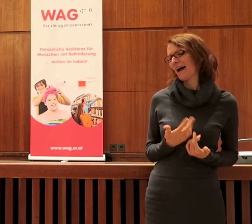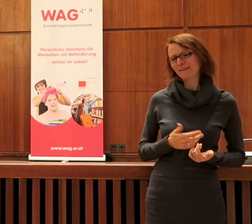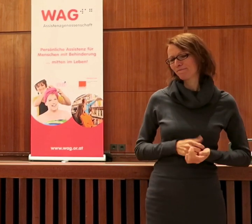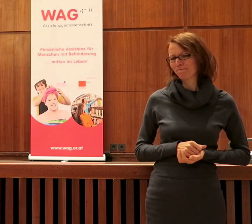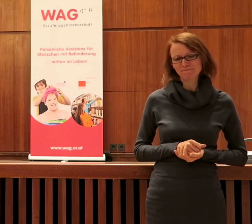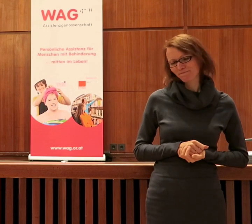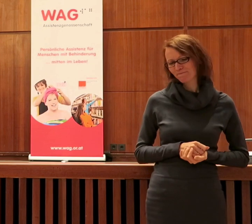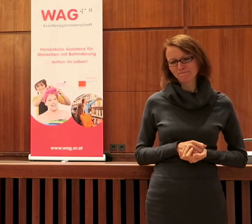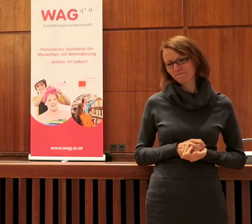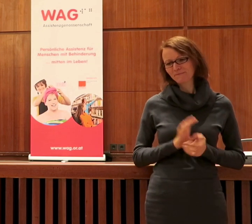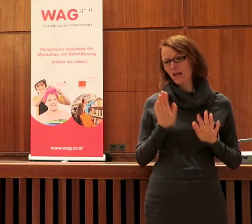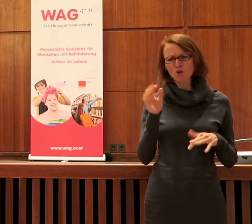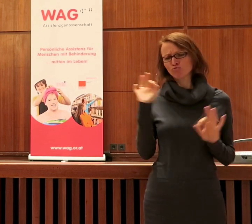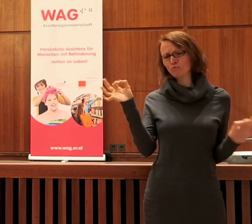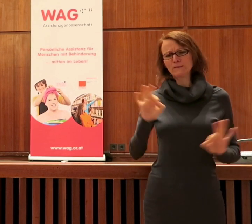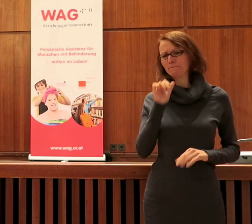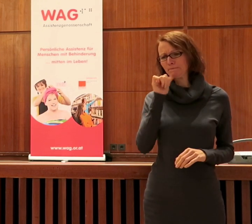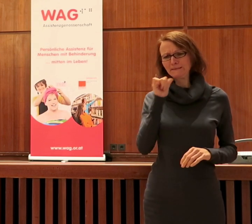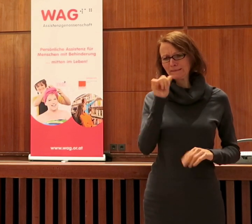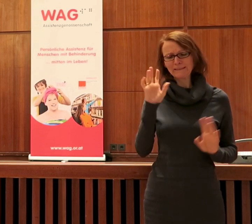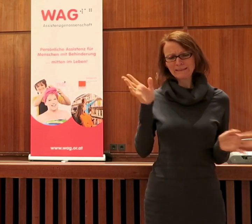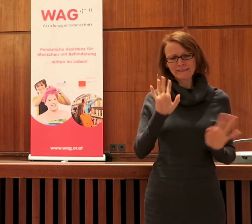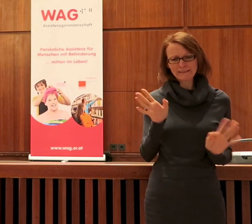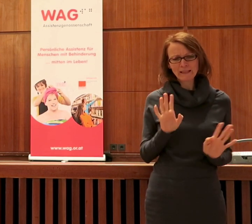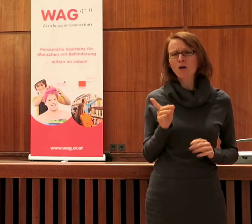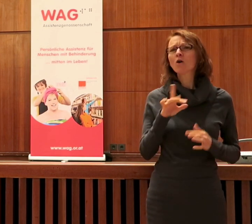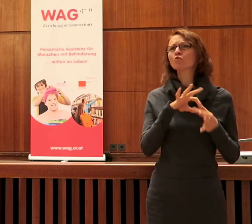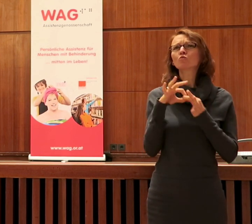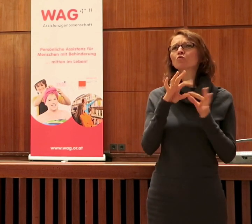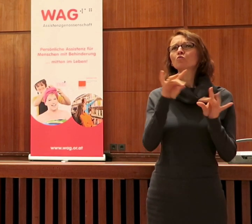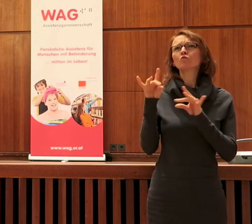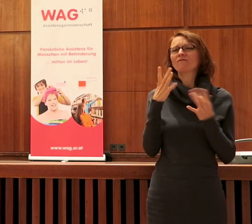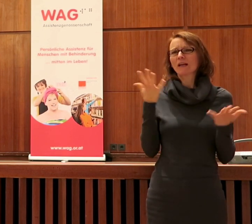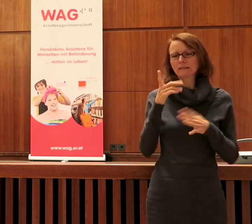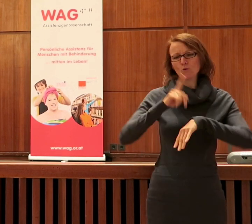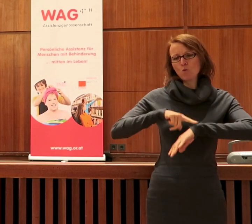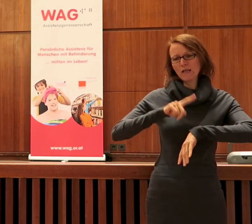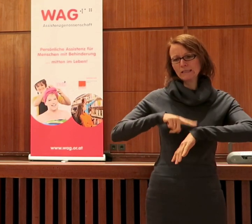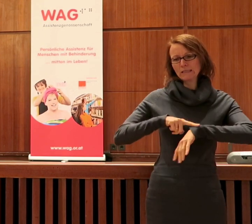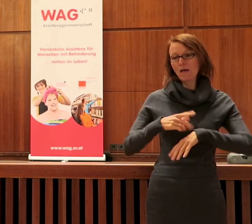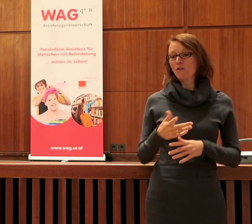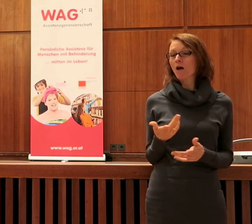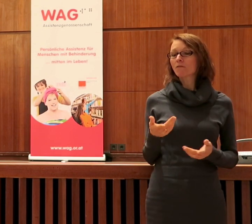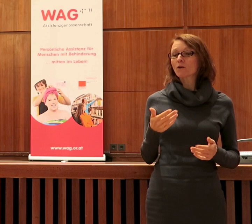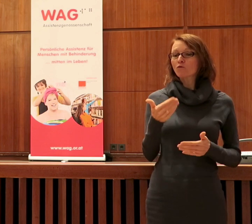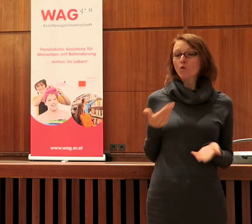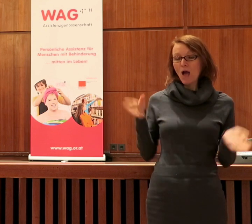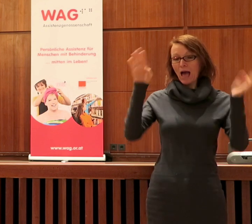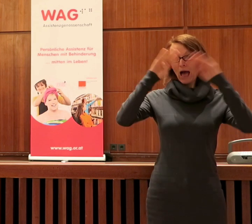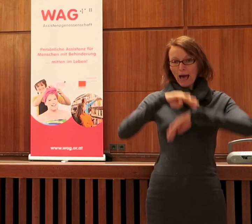Wie schlimm es ist, hat mit der Uhrzeit zu tun. Desto früher am Abend, um so schlimmer ist es.